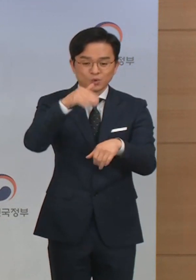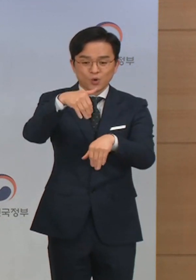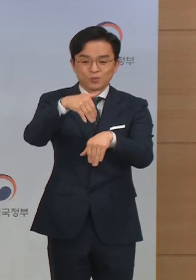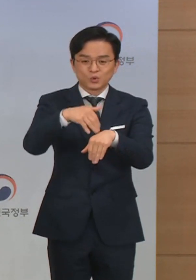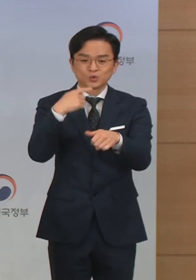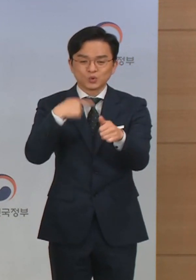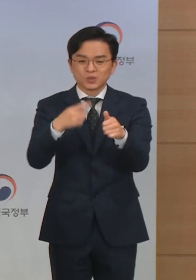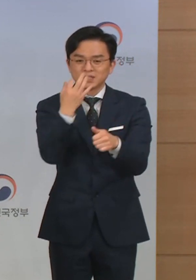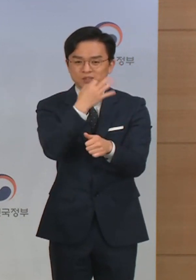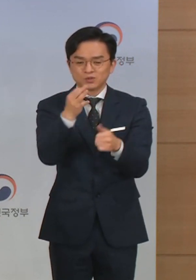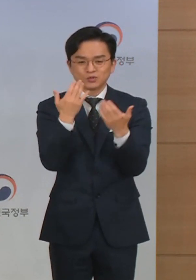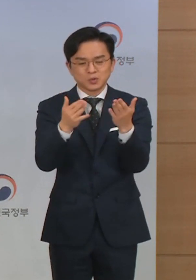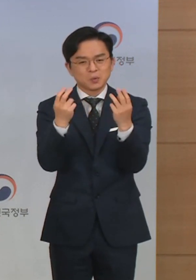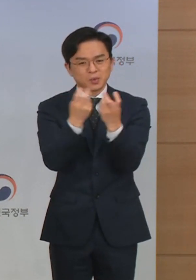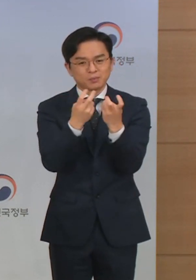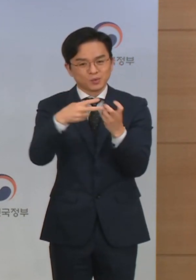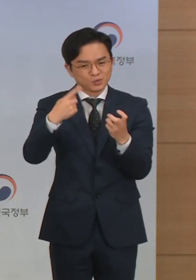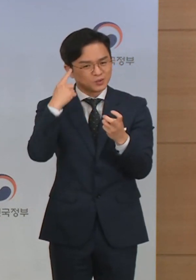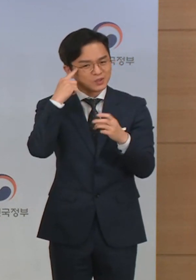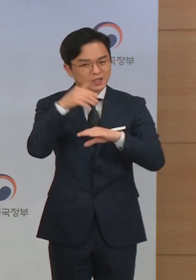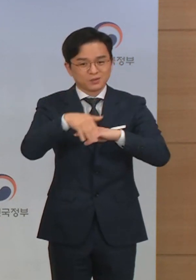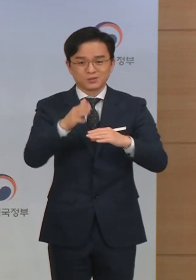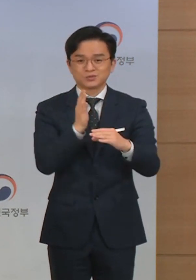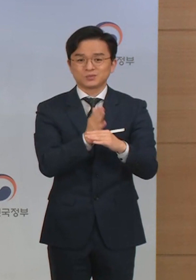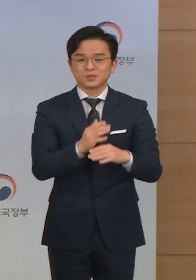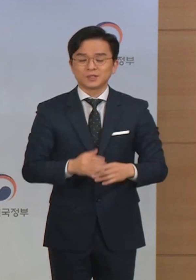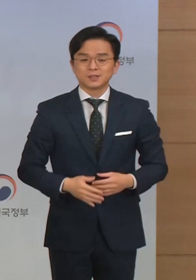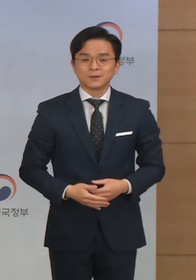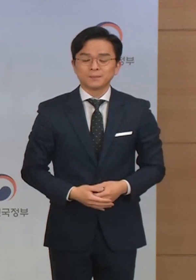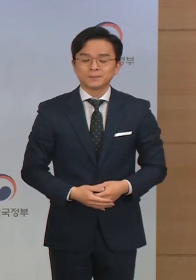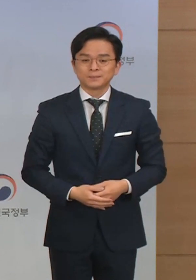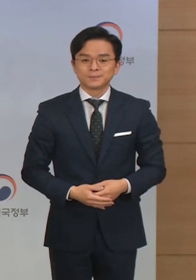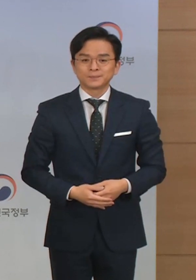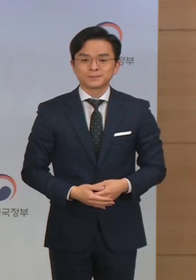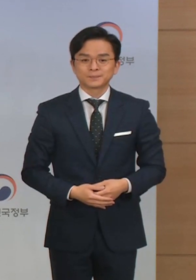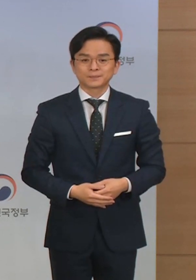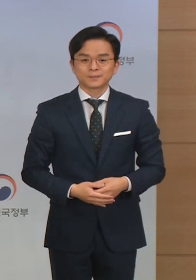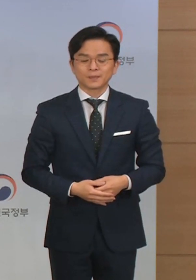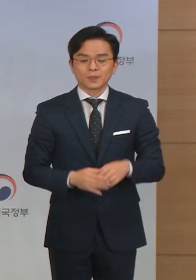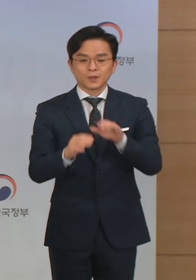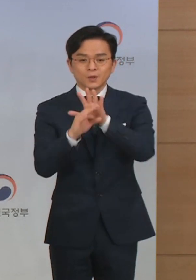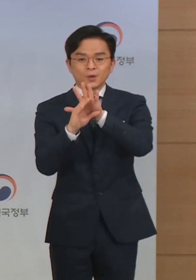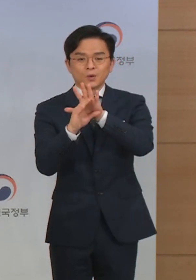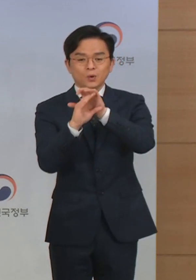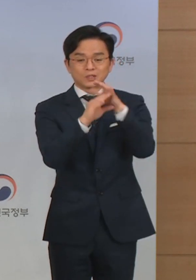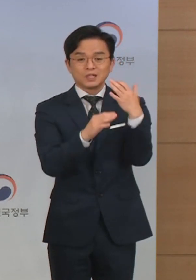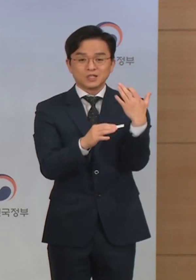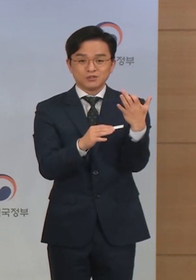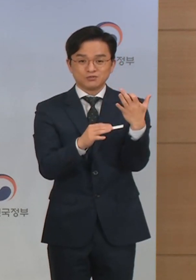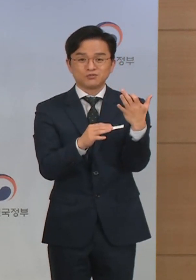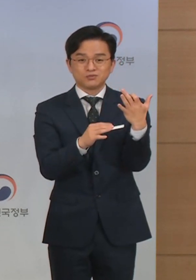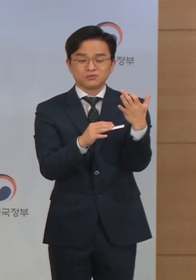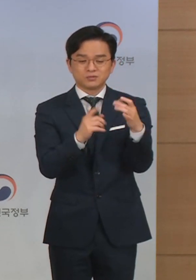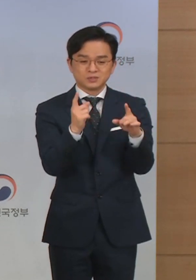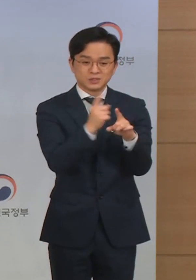검토하겠습니다 지금 이 순간에도 코로나 일부의 진료 현장에서 묵묵히 최선을 다하고 계신